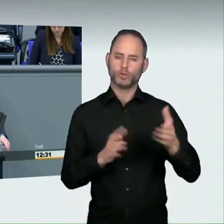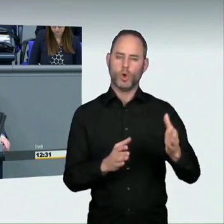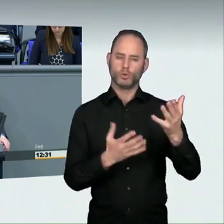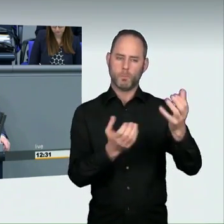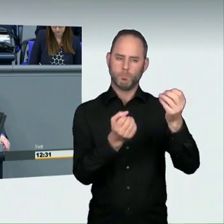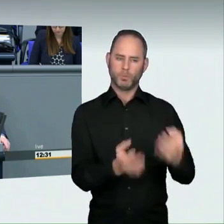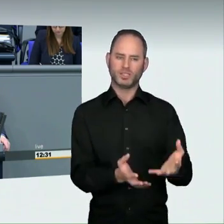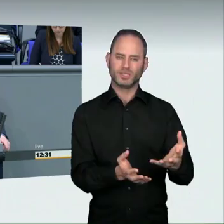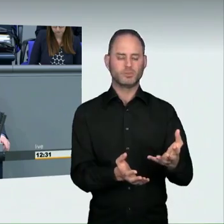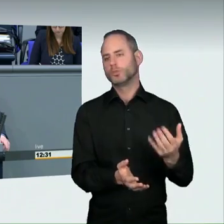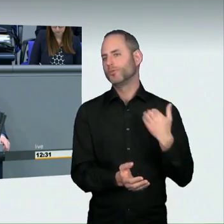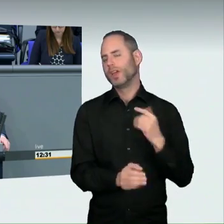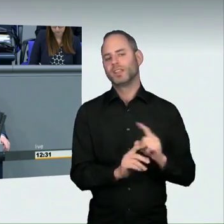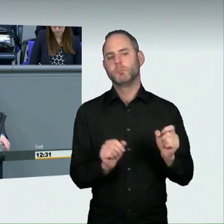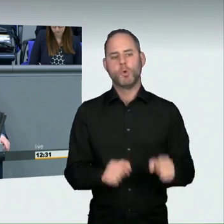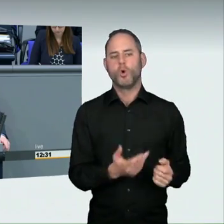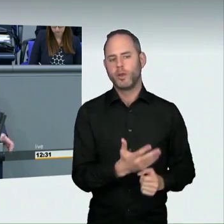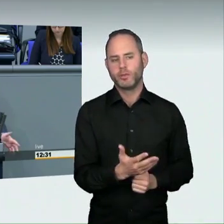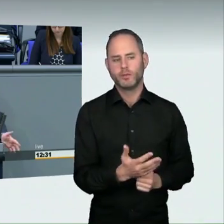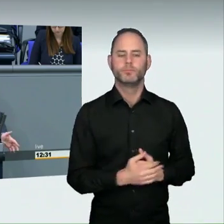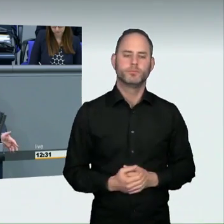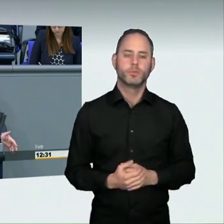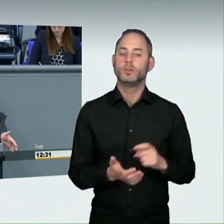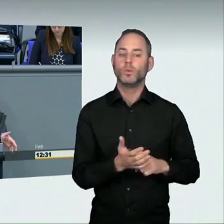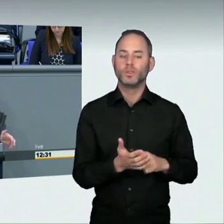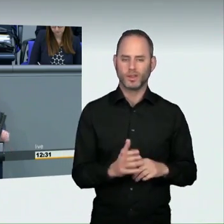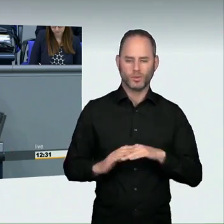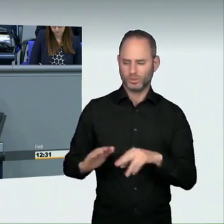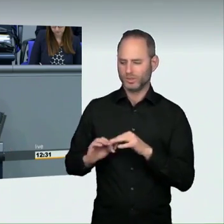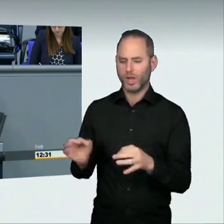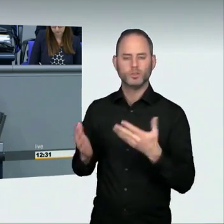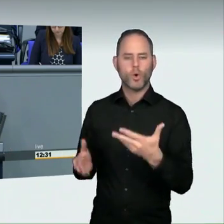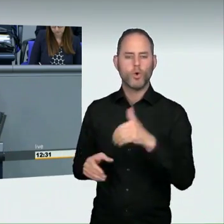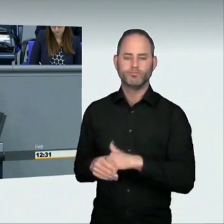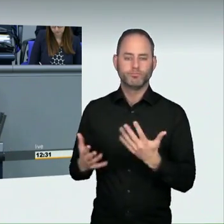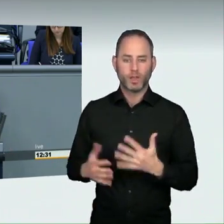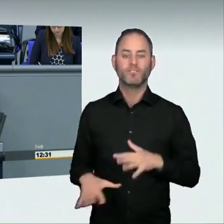nicht mehr richtig geprüft. Das ist ein ganz schwerer Fehler. Man kann ihn relativ einfach beheben, indem man sagt: